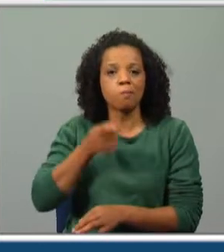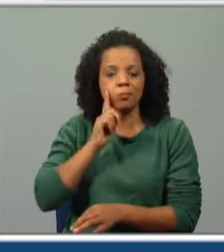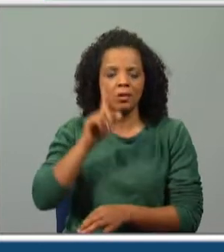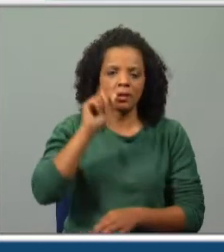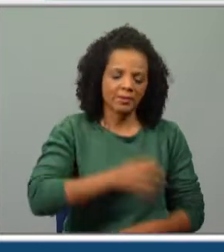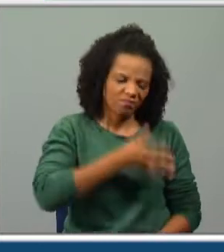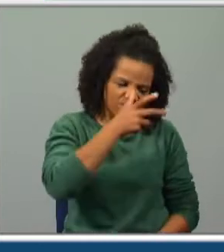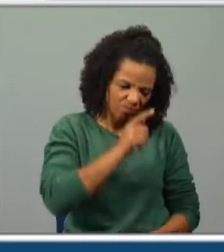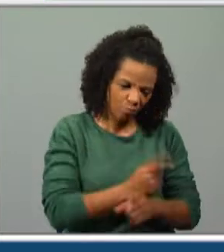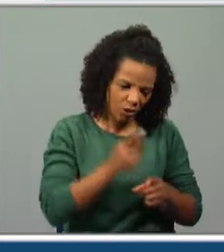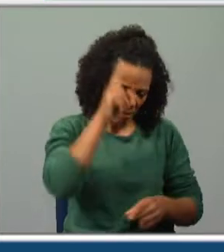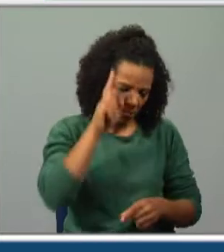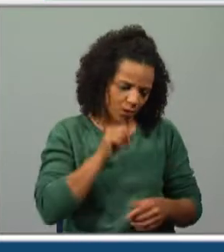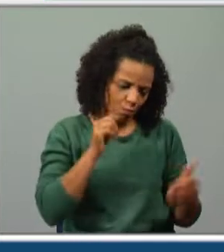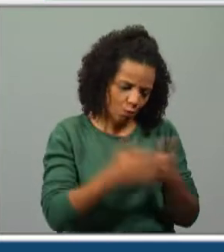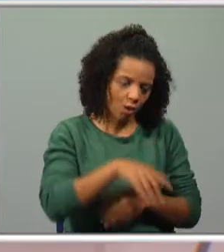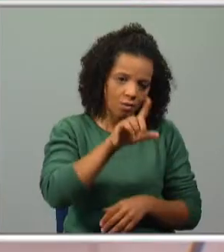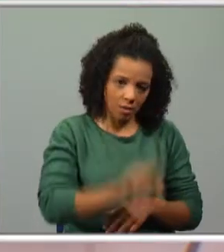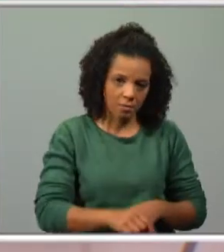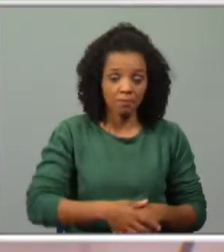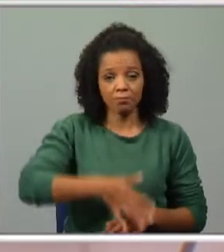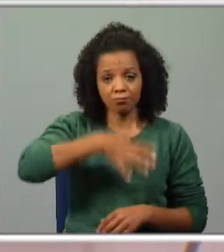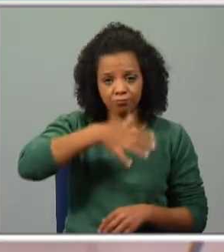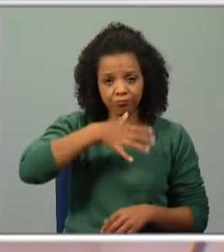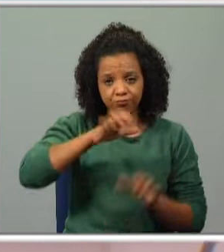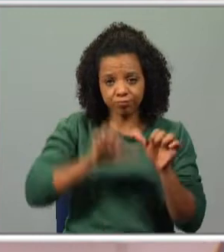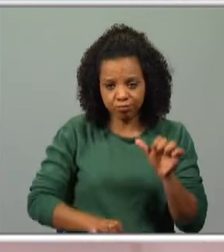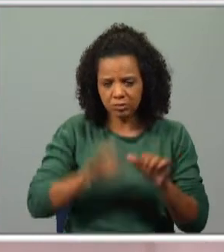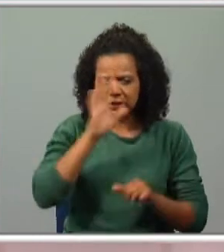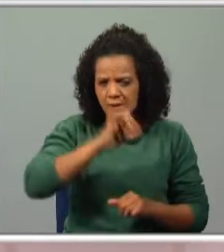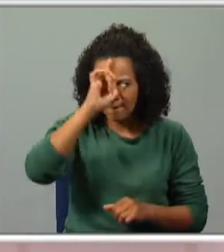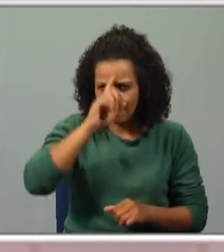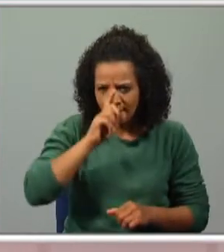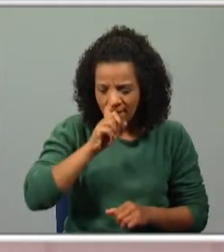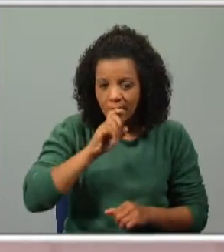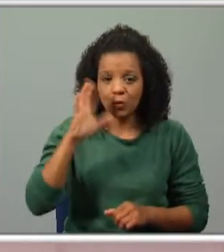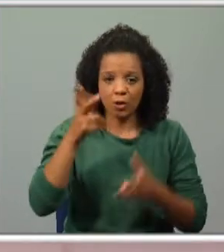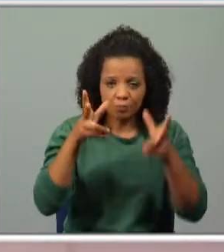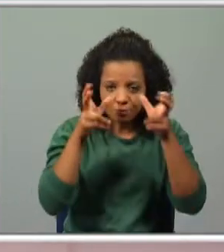morte do príncipe e neste discurso se tu recordas de quando ouviste no último 王子之死，在這篇演講中，如果你你還記得最後一次聽到是什麼時候嗎